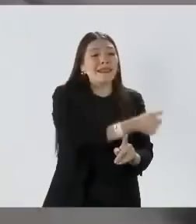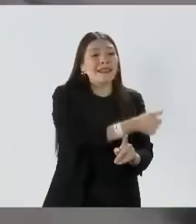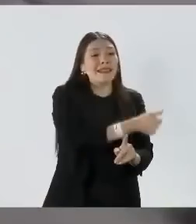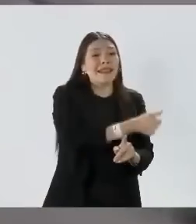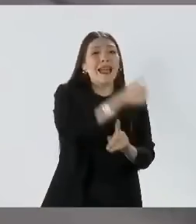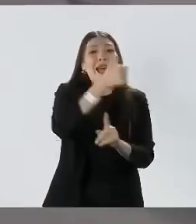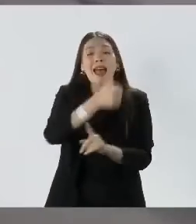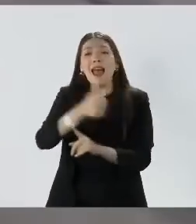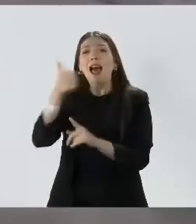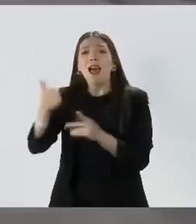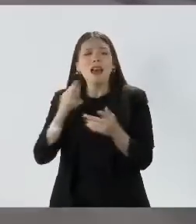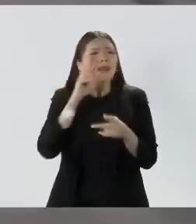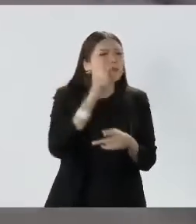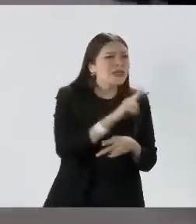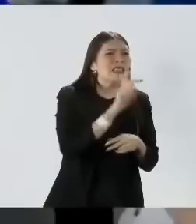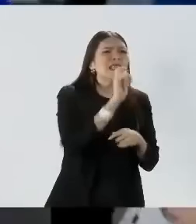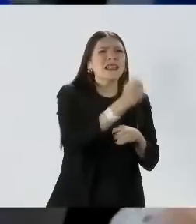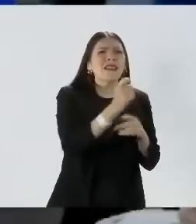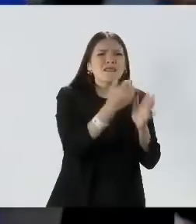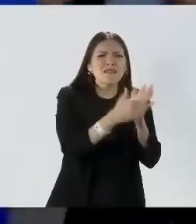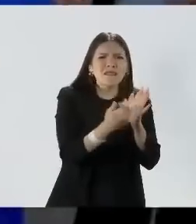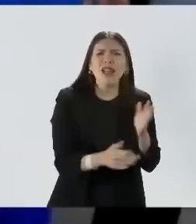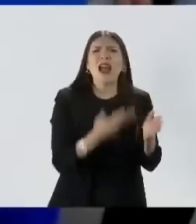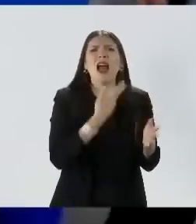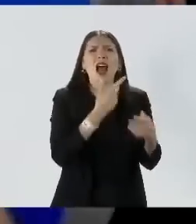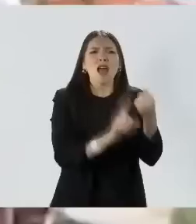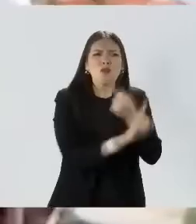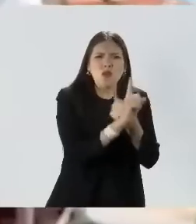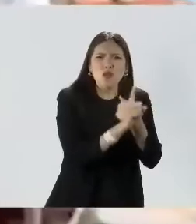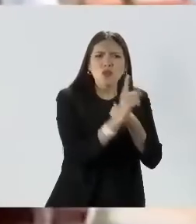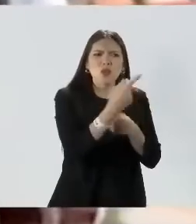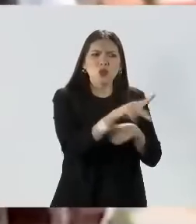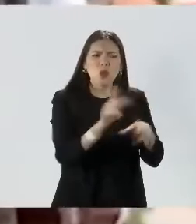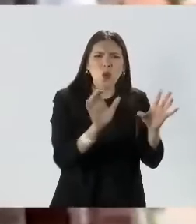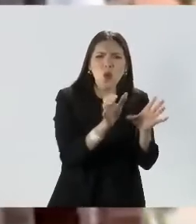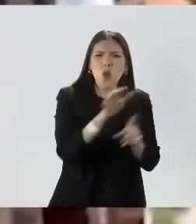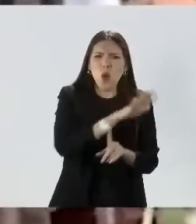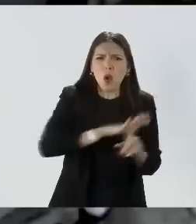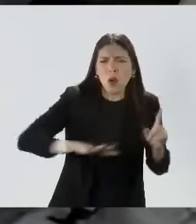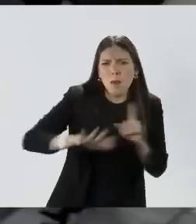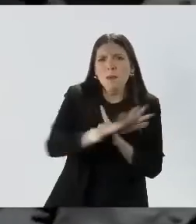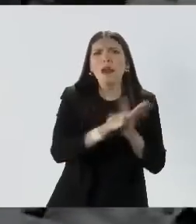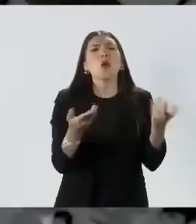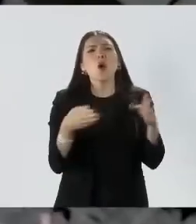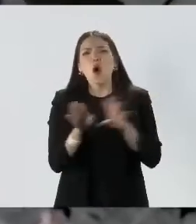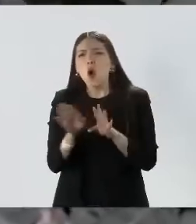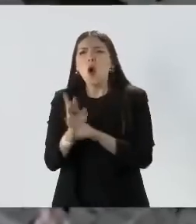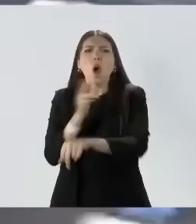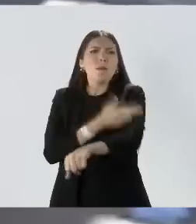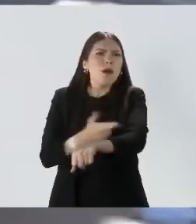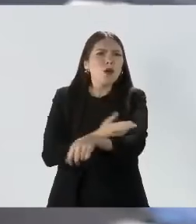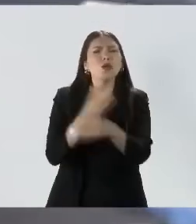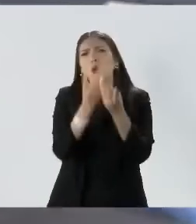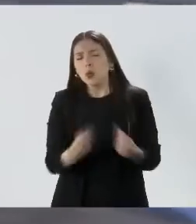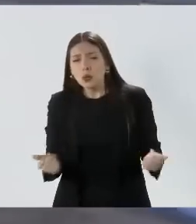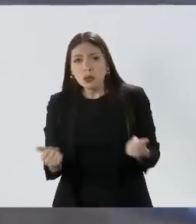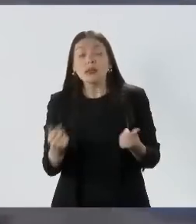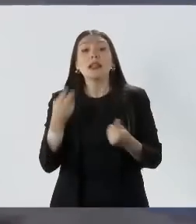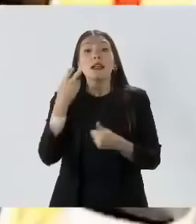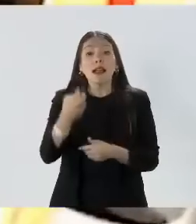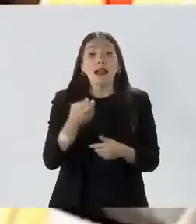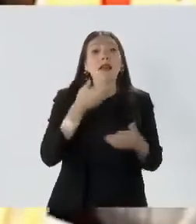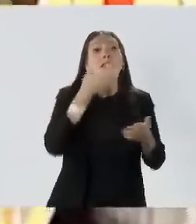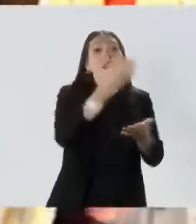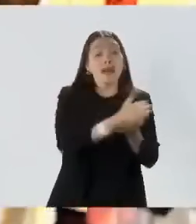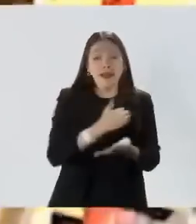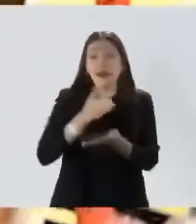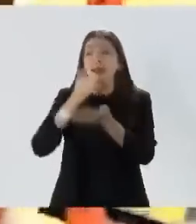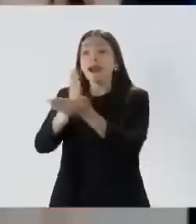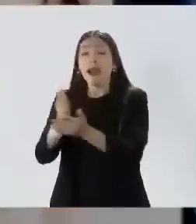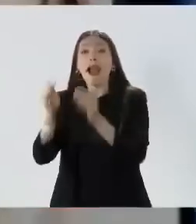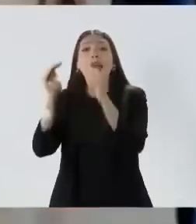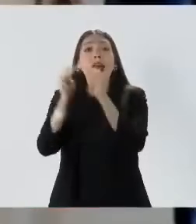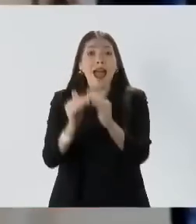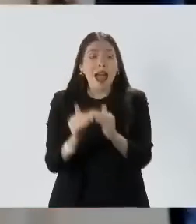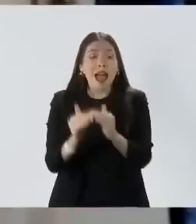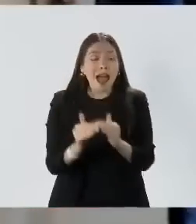detectamos problemas en la comunidad y aplicamos soluciones precisas casa por casa hacemos gobierno